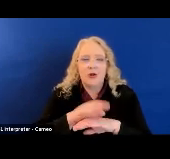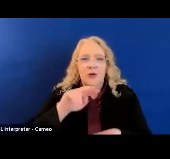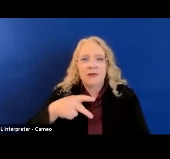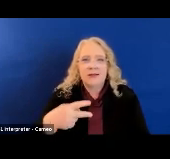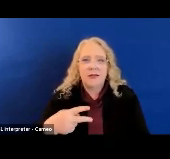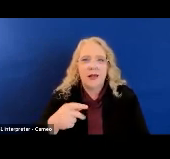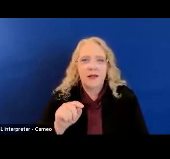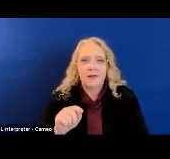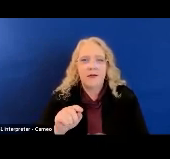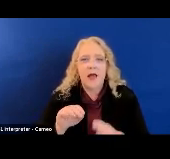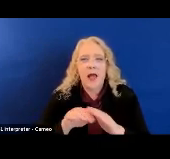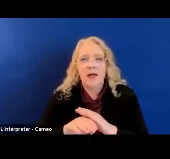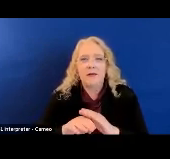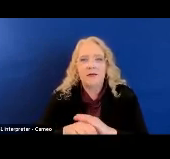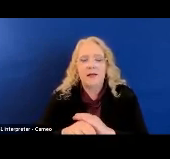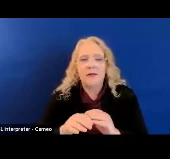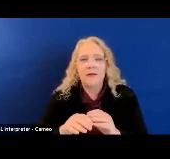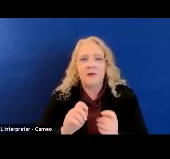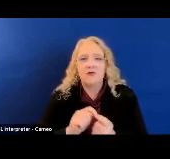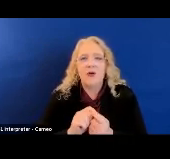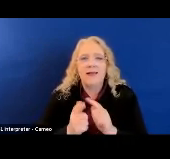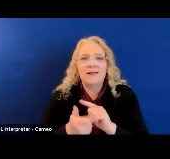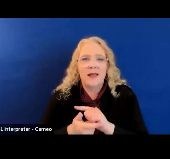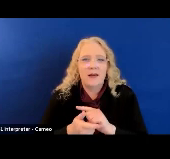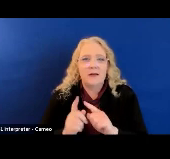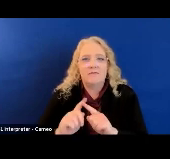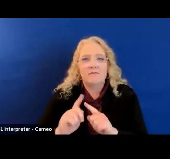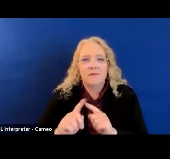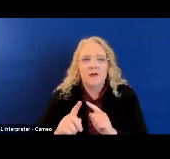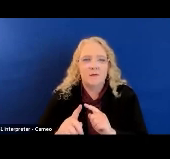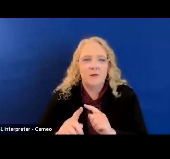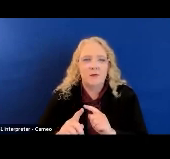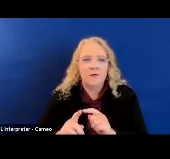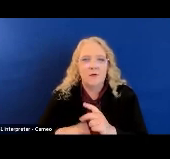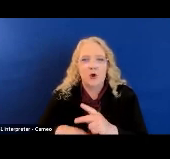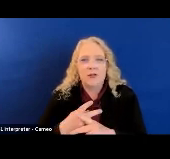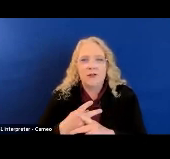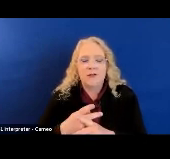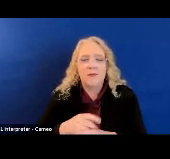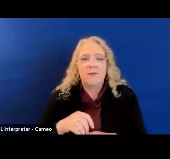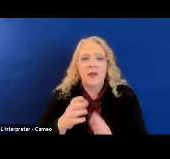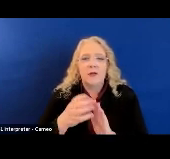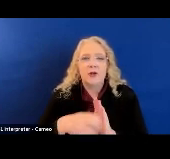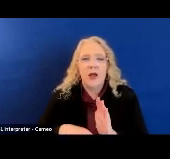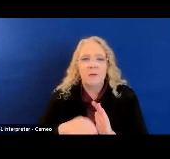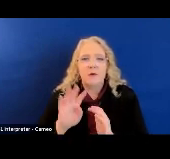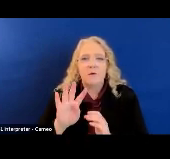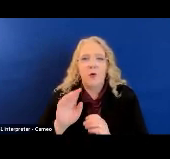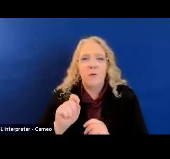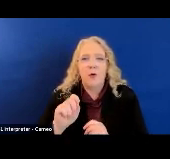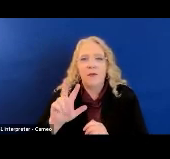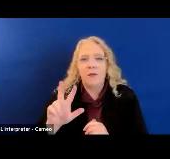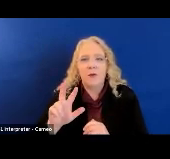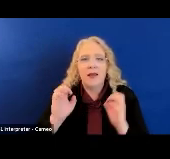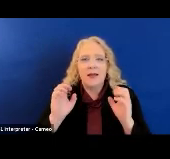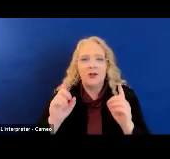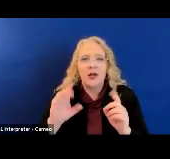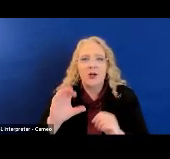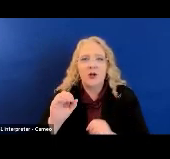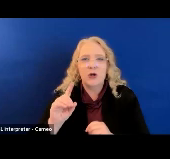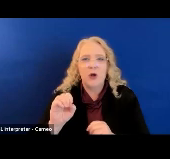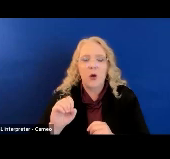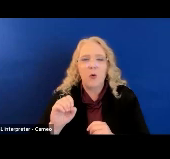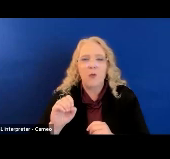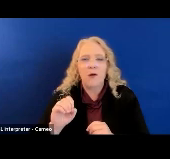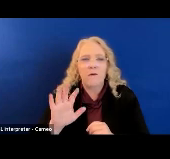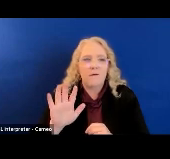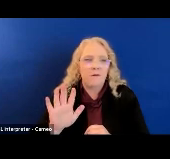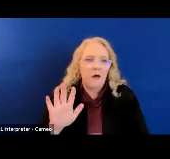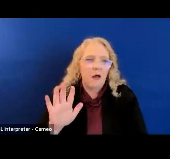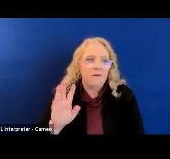para acceder a las versiones traducidas como parte del capítulo 4.3 código de educación. sección 56415, la